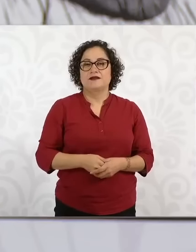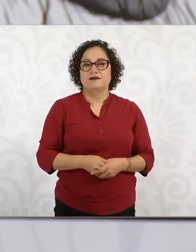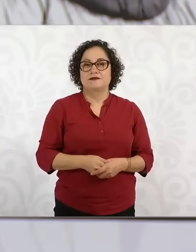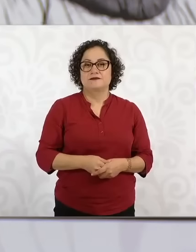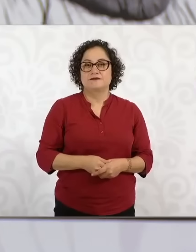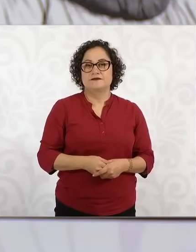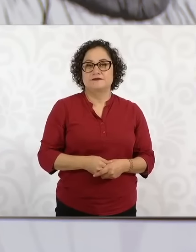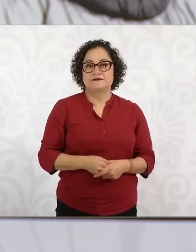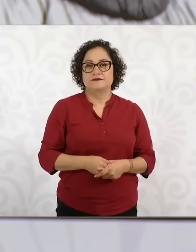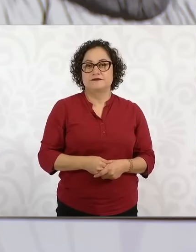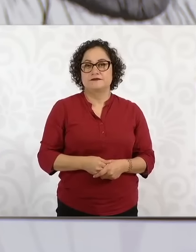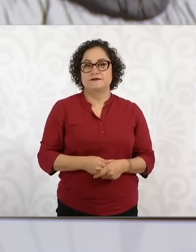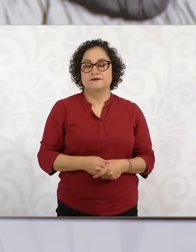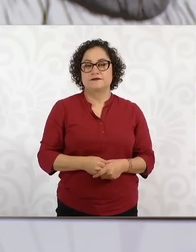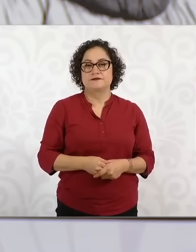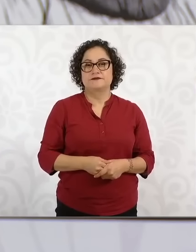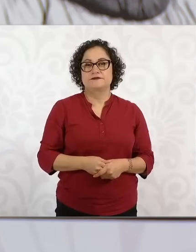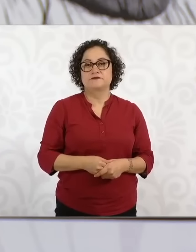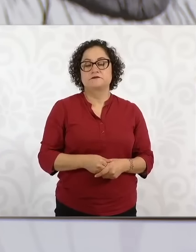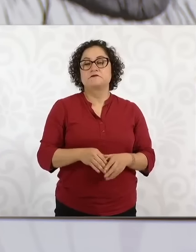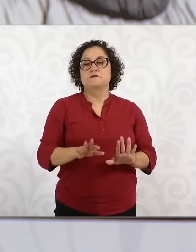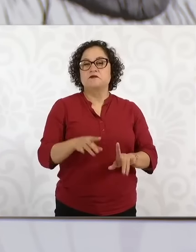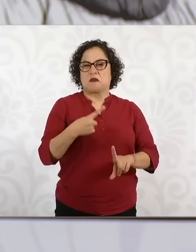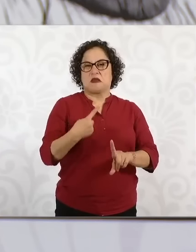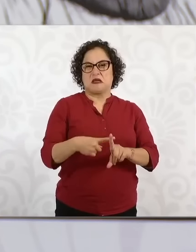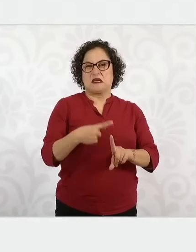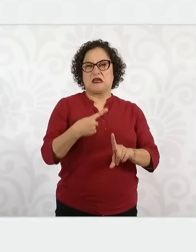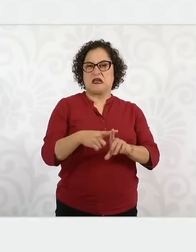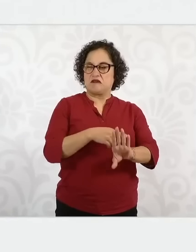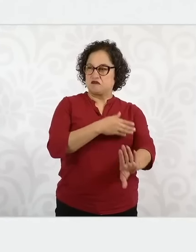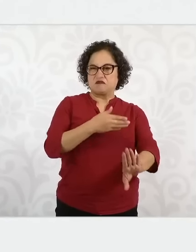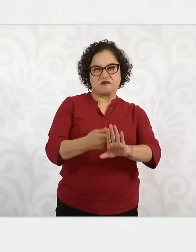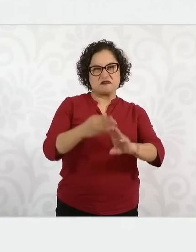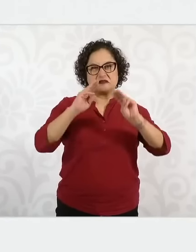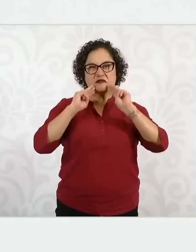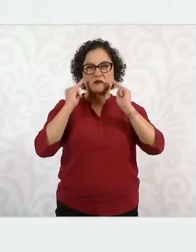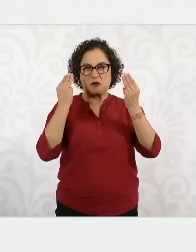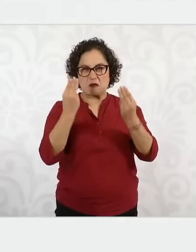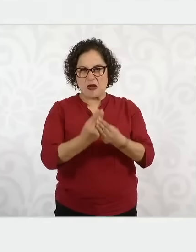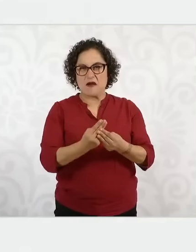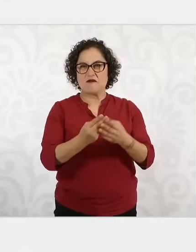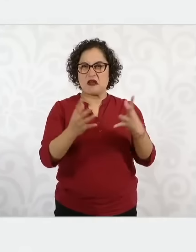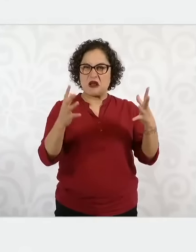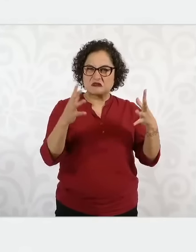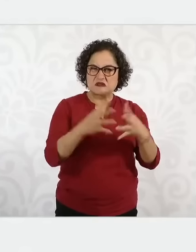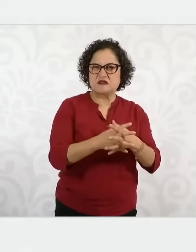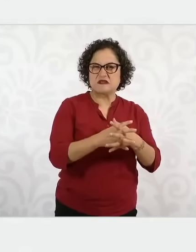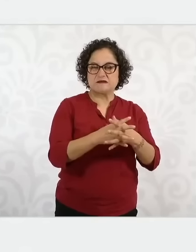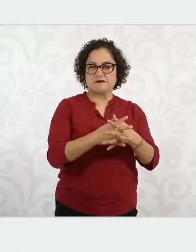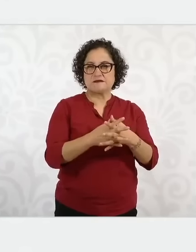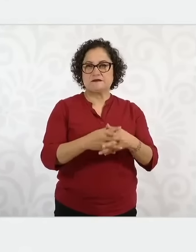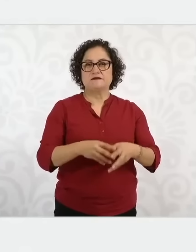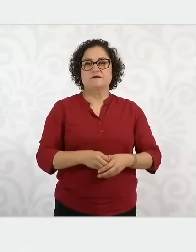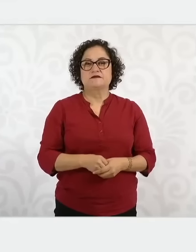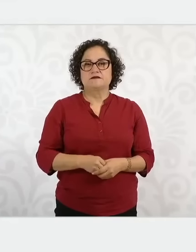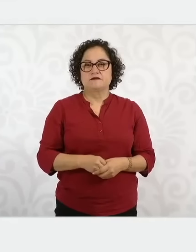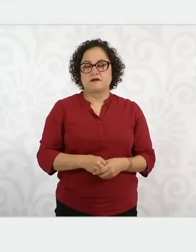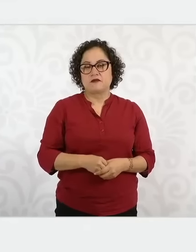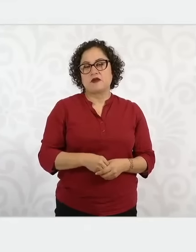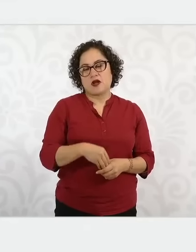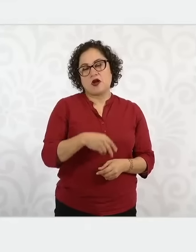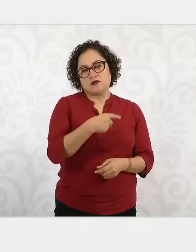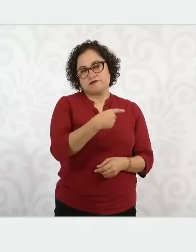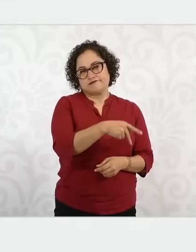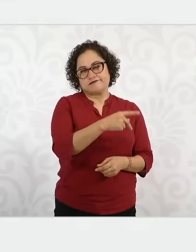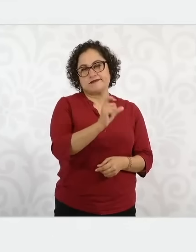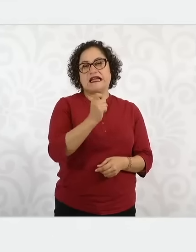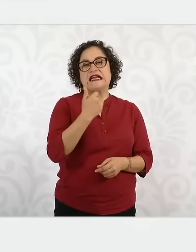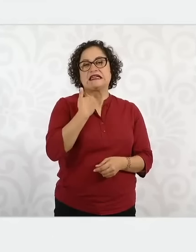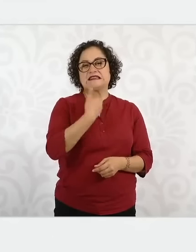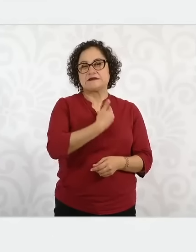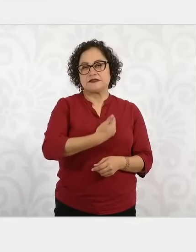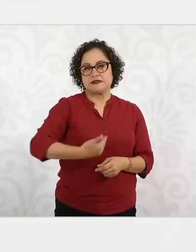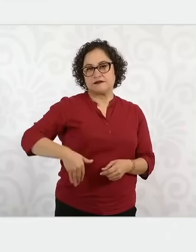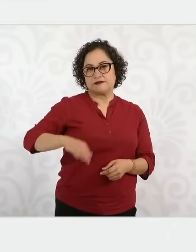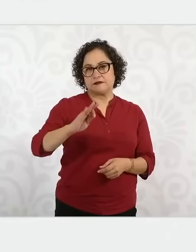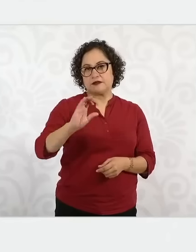quien estaba encargado de la supuesta guerra contra el narco, e su secretario de seguridad